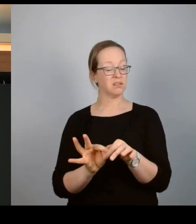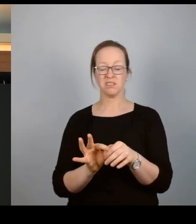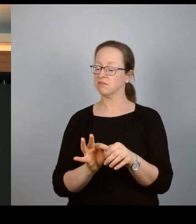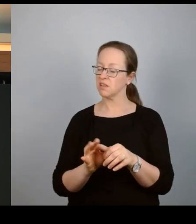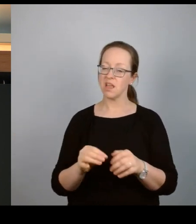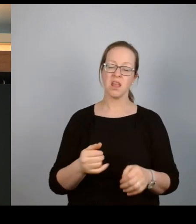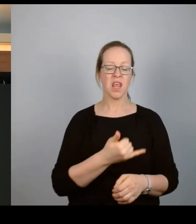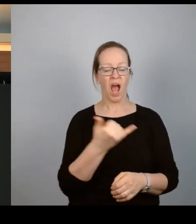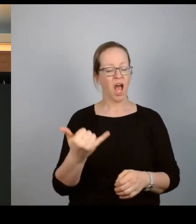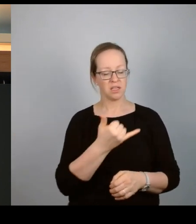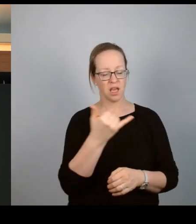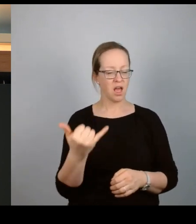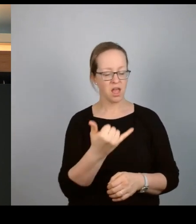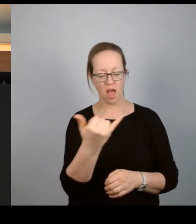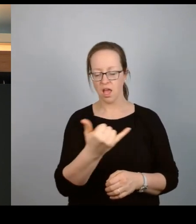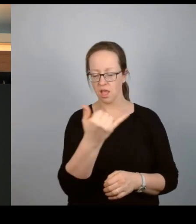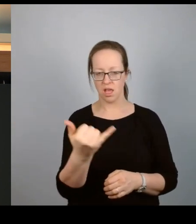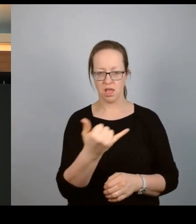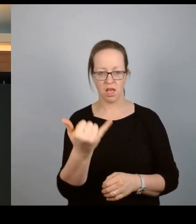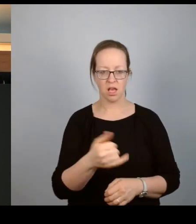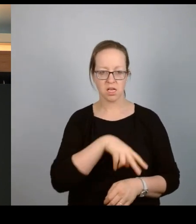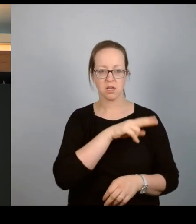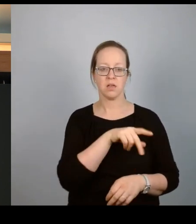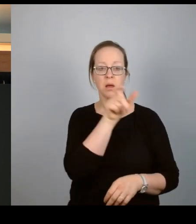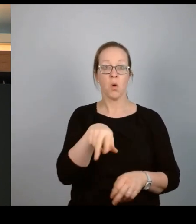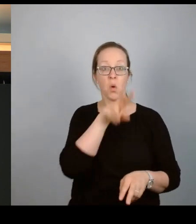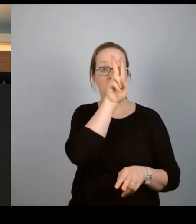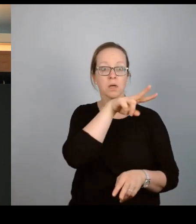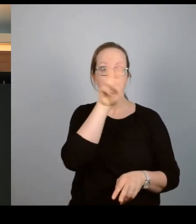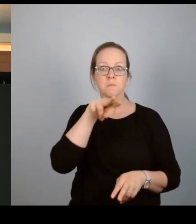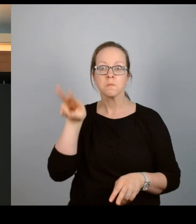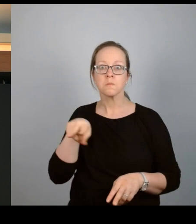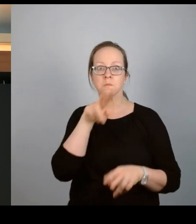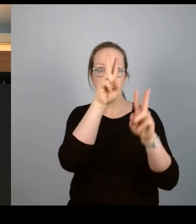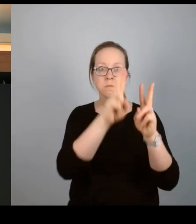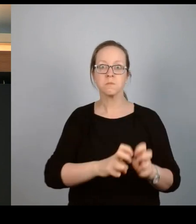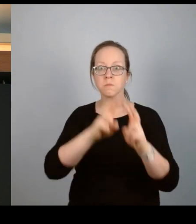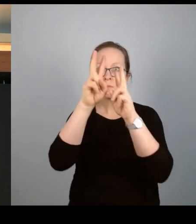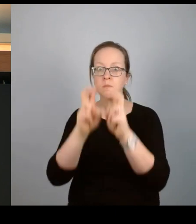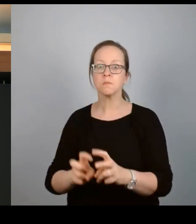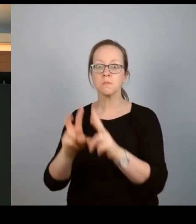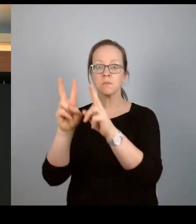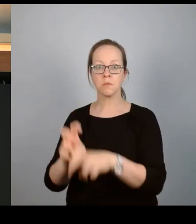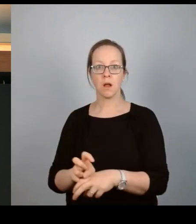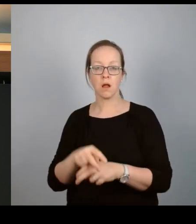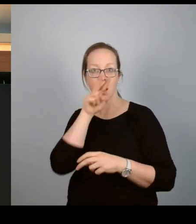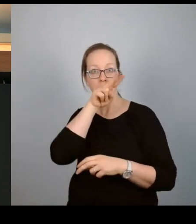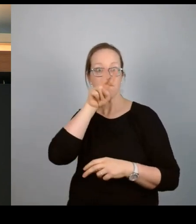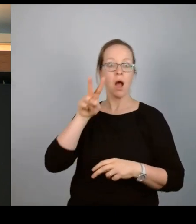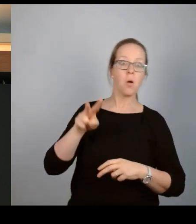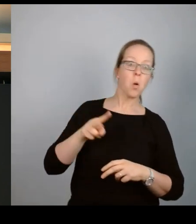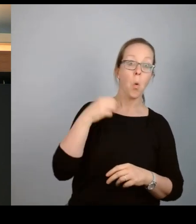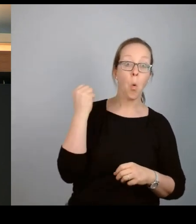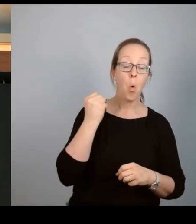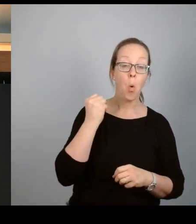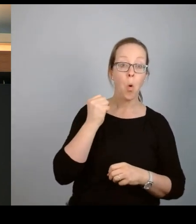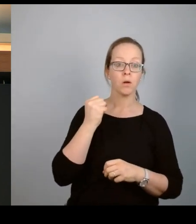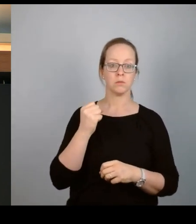ich hätte gesagt, Datenschutzrecht sei Täterrecht. Holen Sie das Plenar-Protokoll heraus. Wo habe ich das denn gesagt?